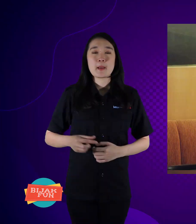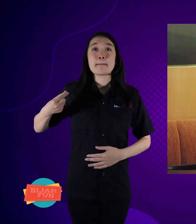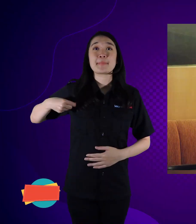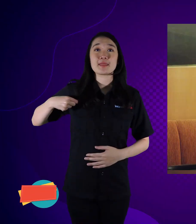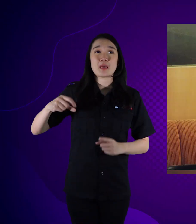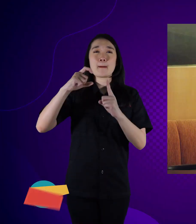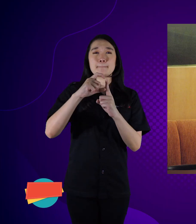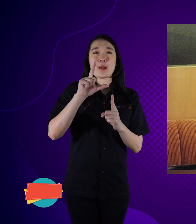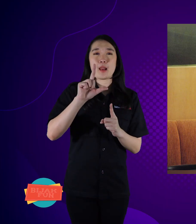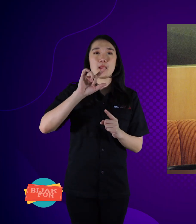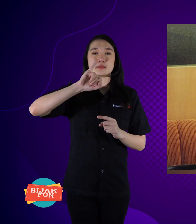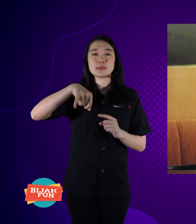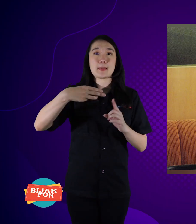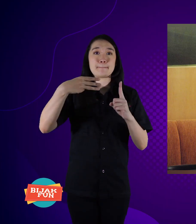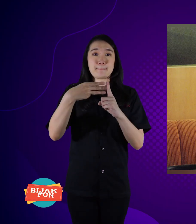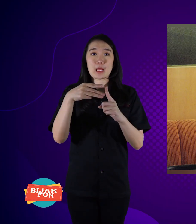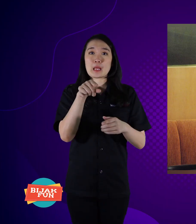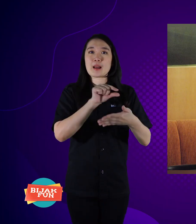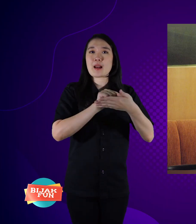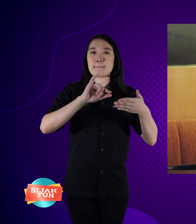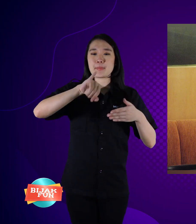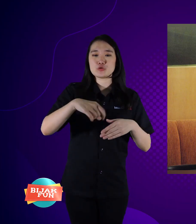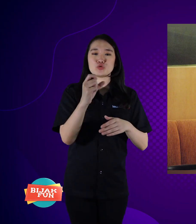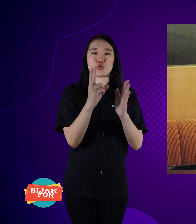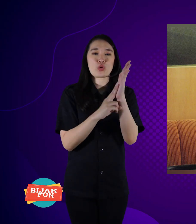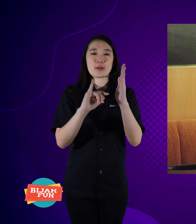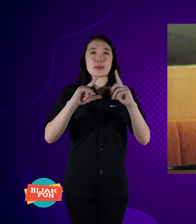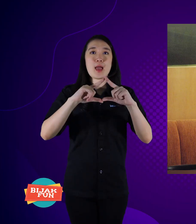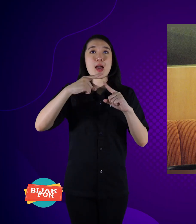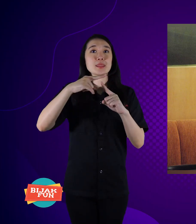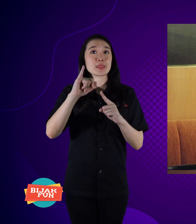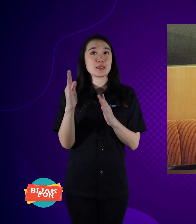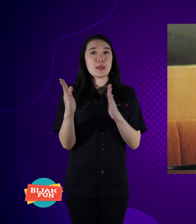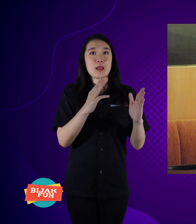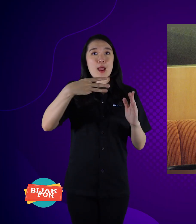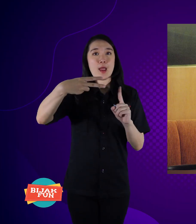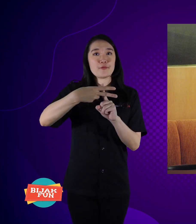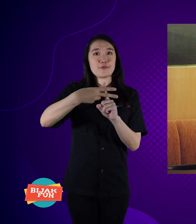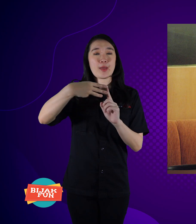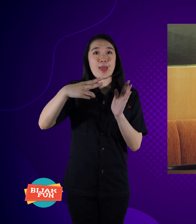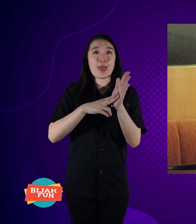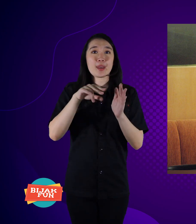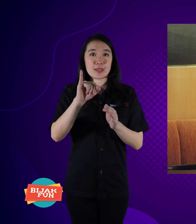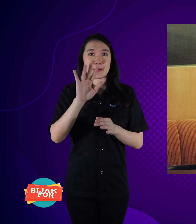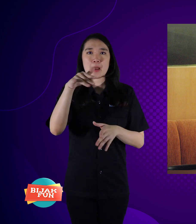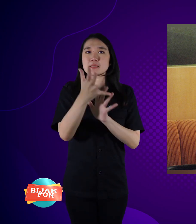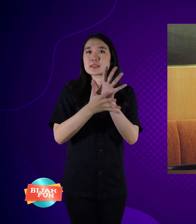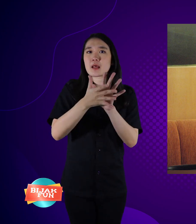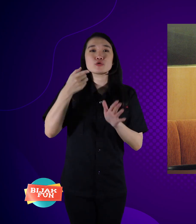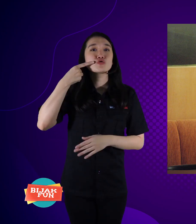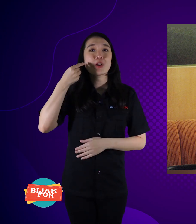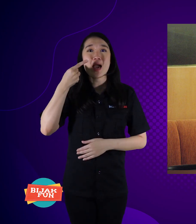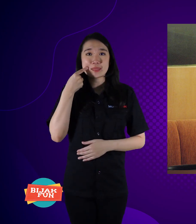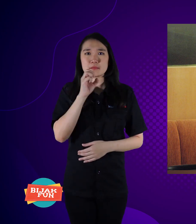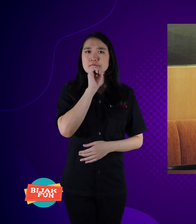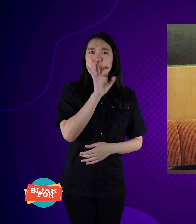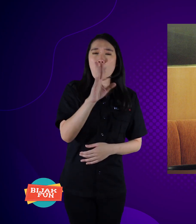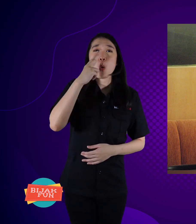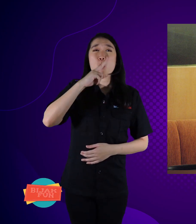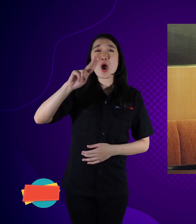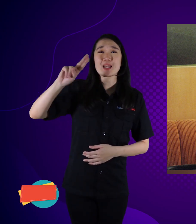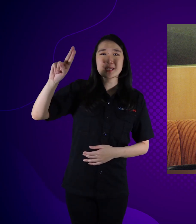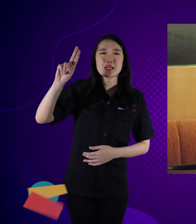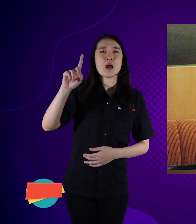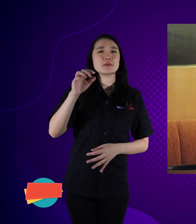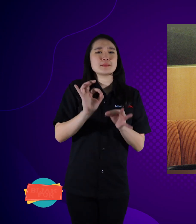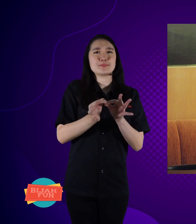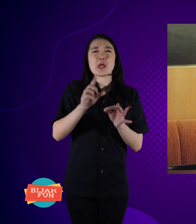Direktur PLJB, Juniati Effendi menyampaikan bahwa di luar negeri JBI